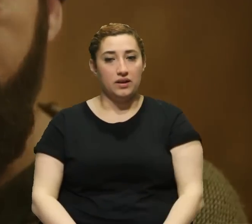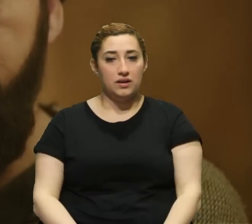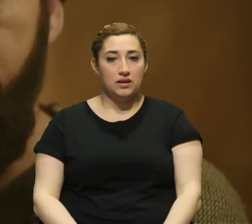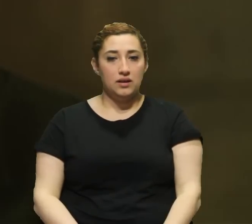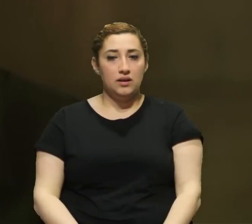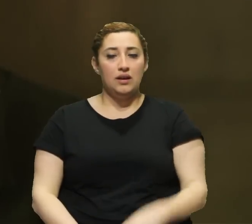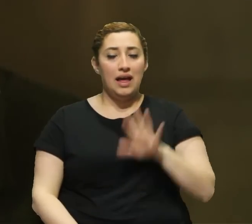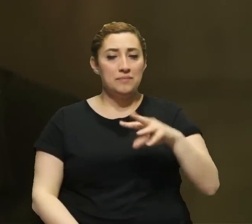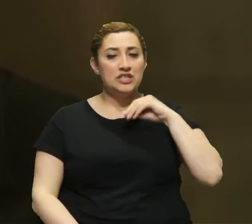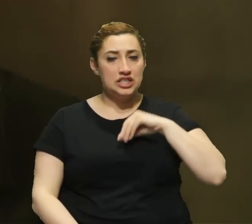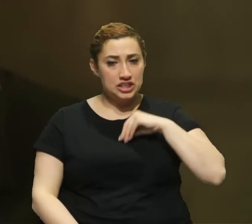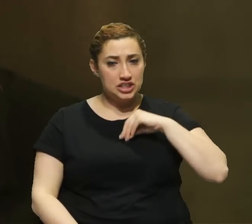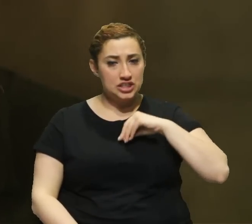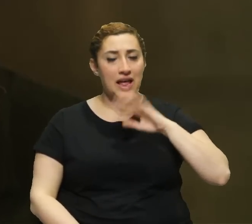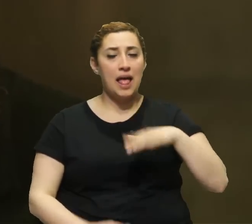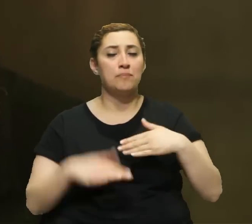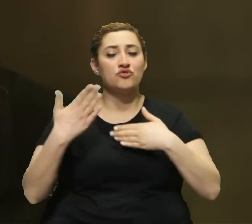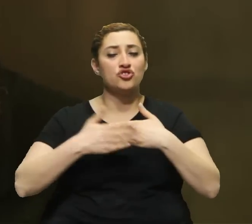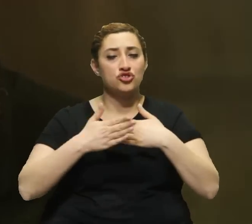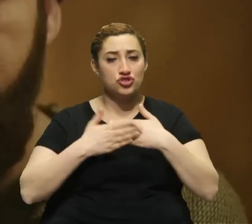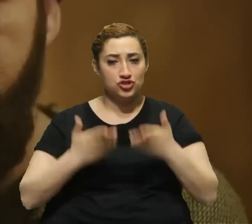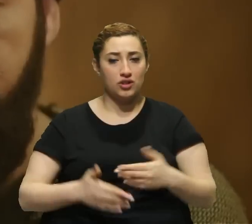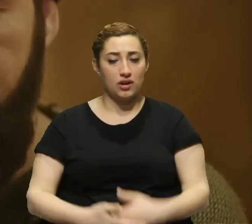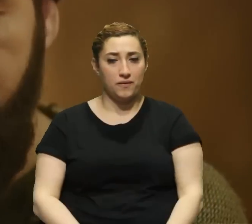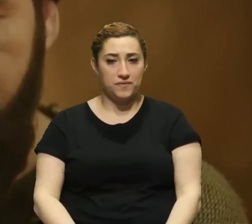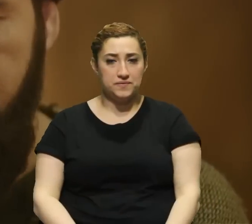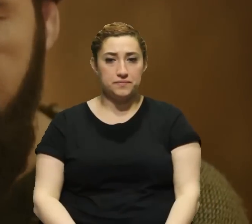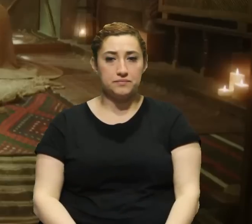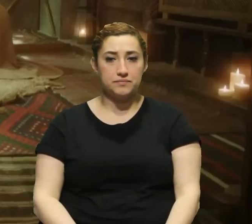Hemi içten hemi dıştan.